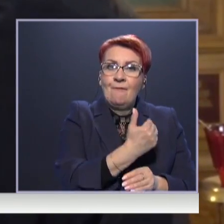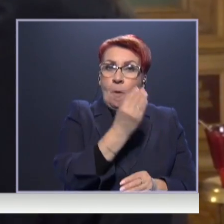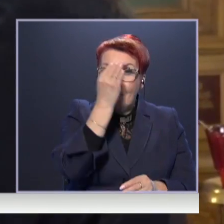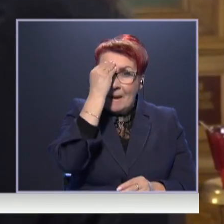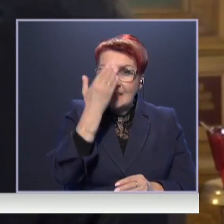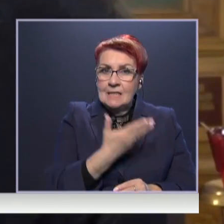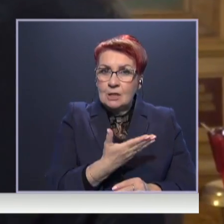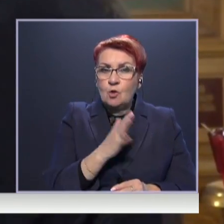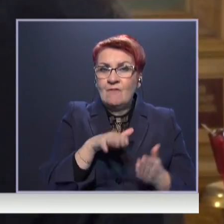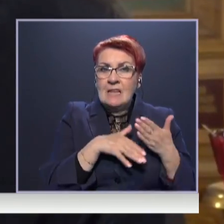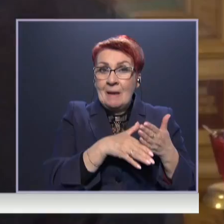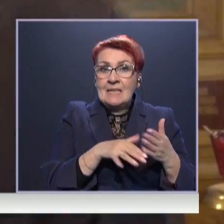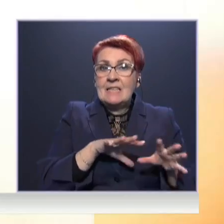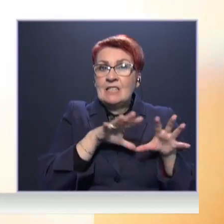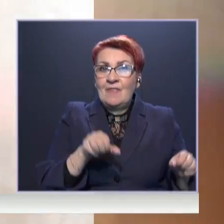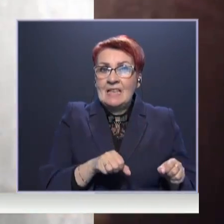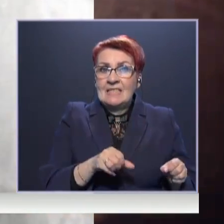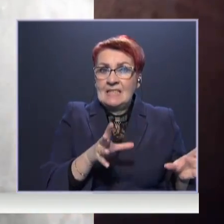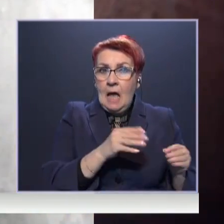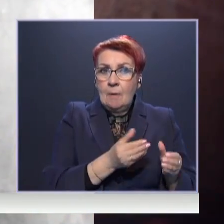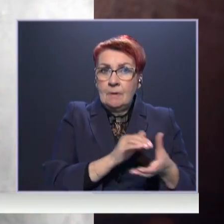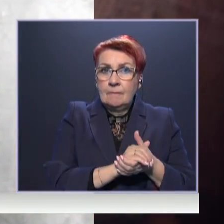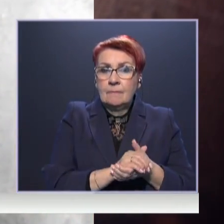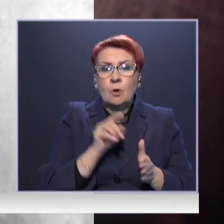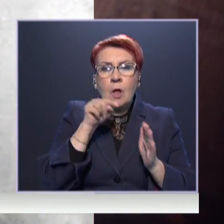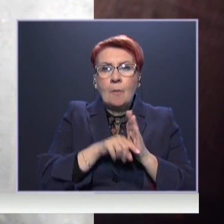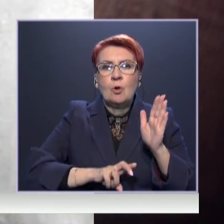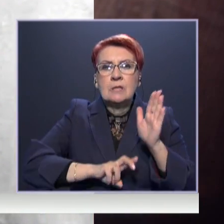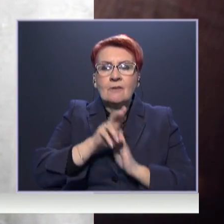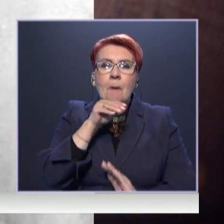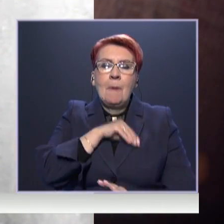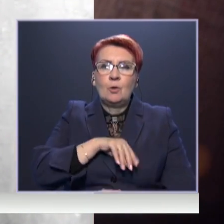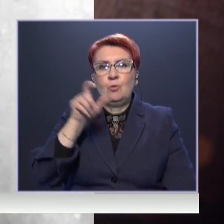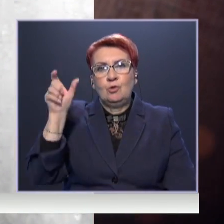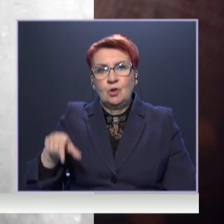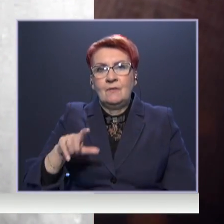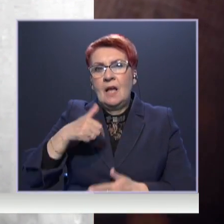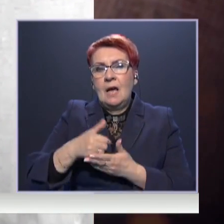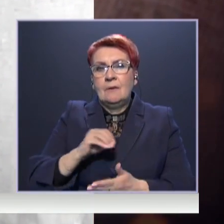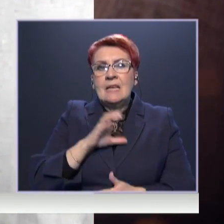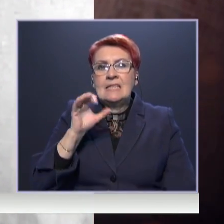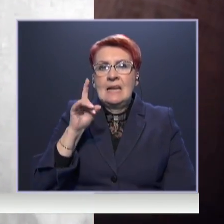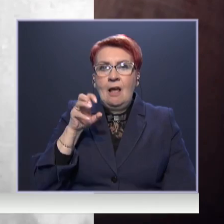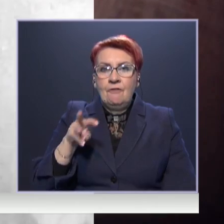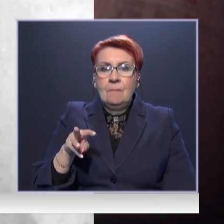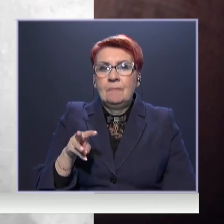взаимодействие с властями глубоко церковный по духу человек архиепископ Серафим по-видимому болезненно